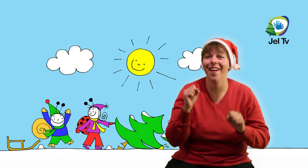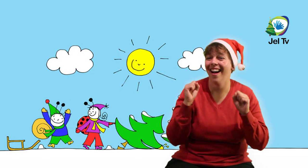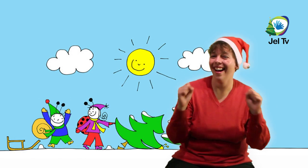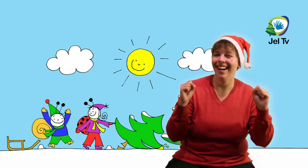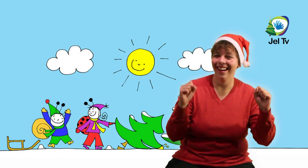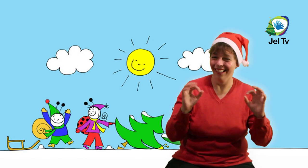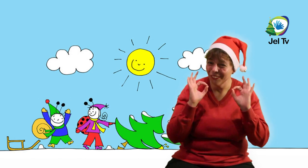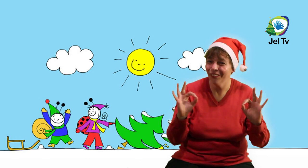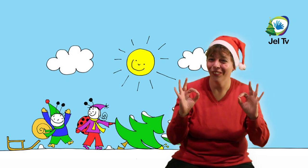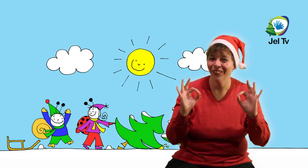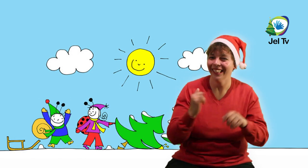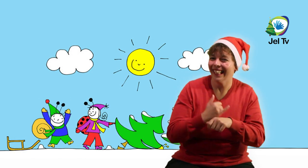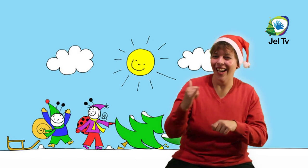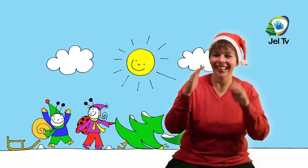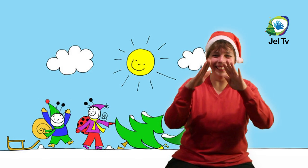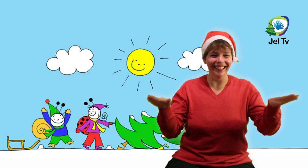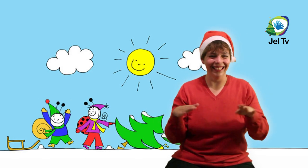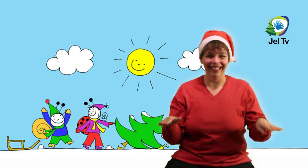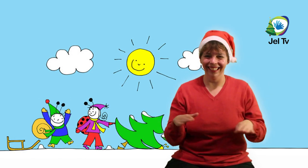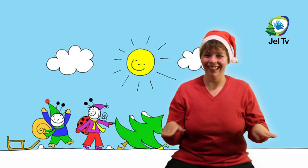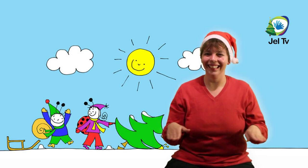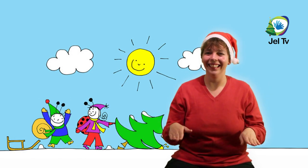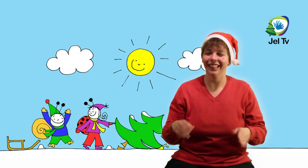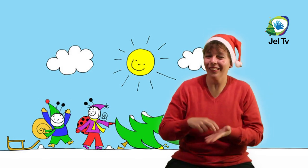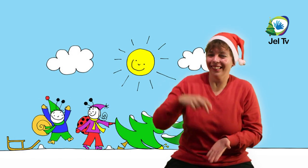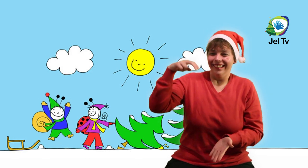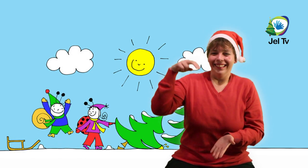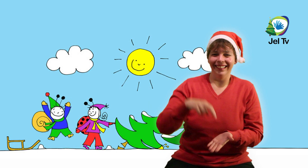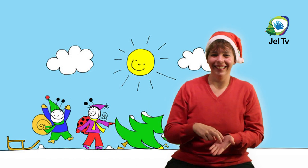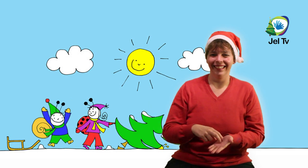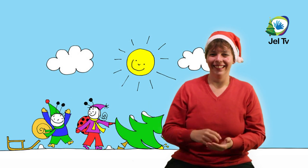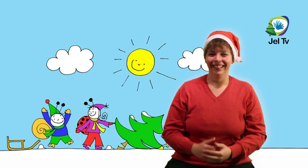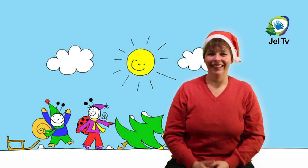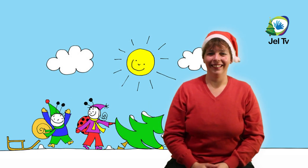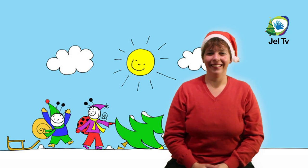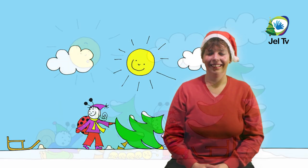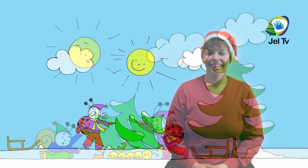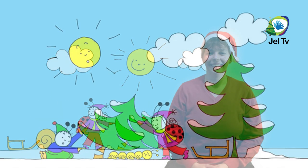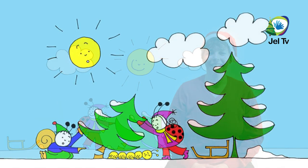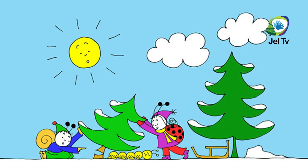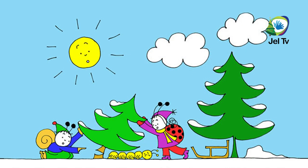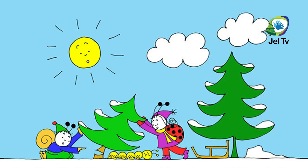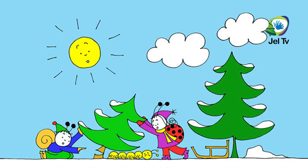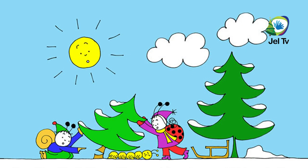Hurrá! Igazi karácsonyfánk lesz!- kiáltotta Bogyó, és ugrott egyet örömében.